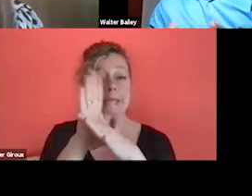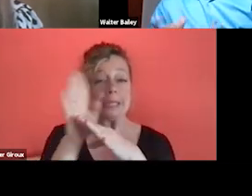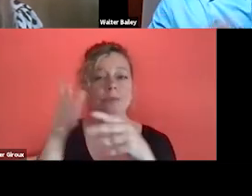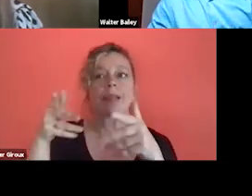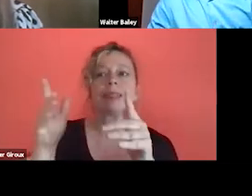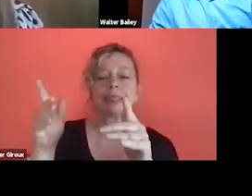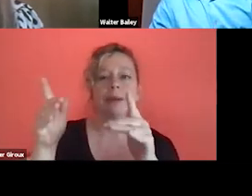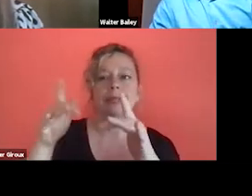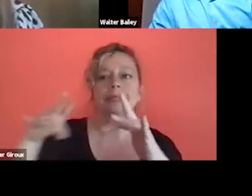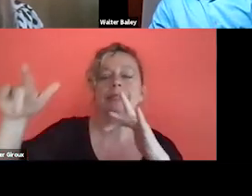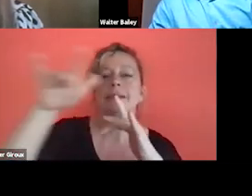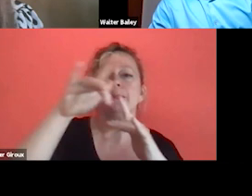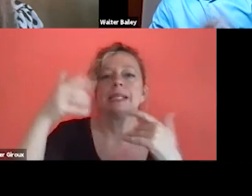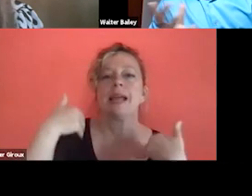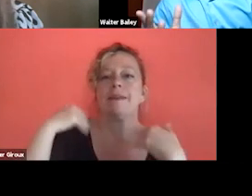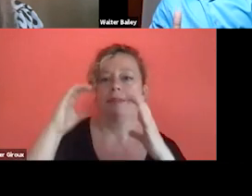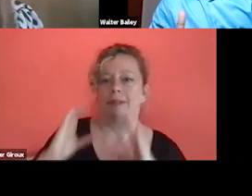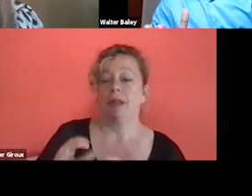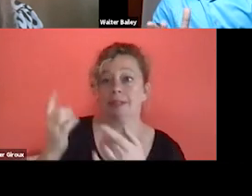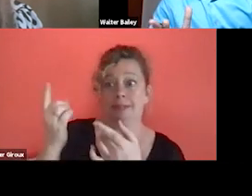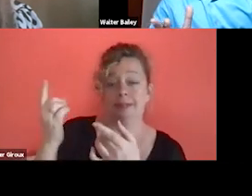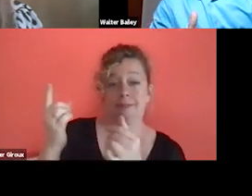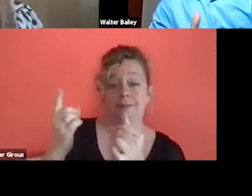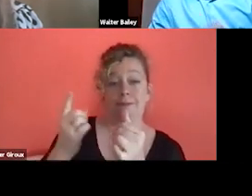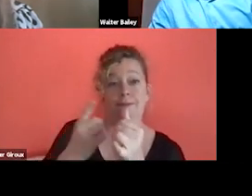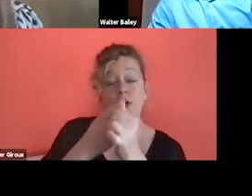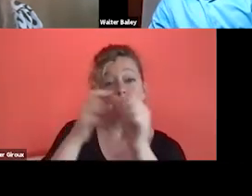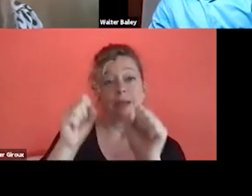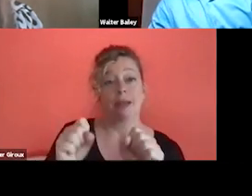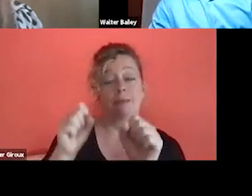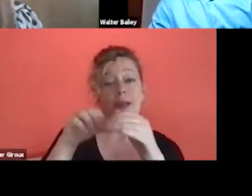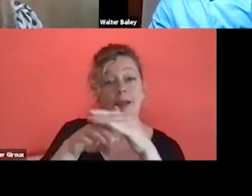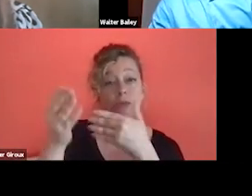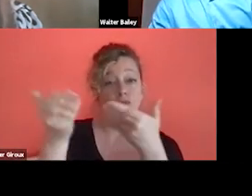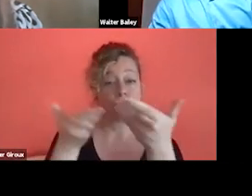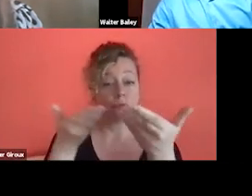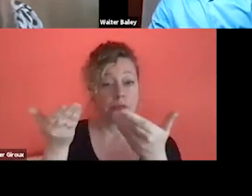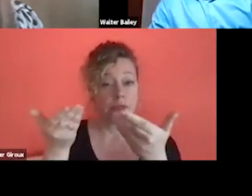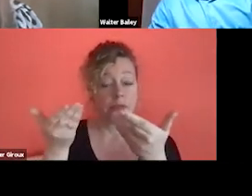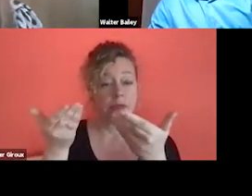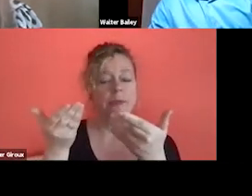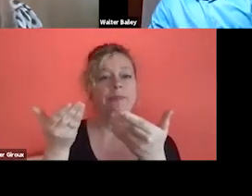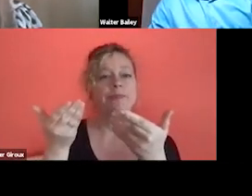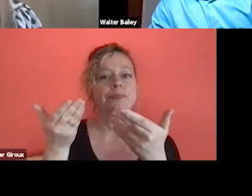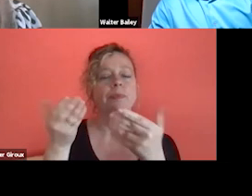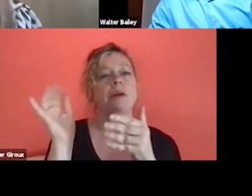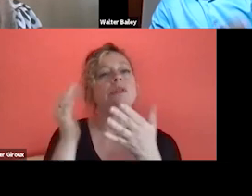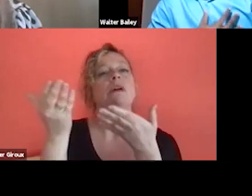para tener a los clientes, en primer lugar, poder acceder a los servicios, pero acceder a los servicios significó